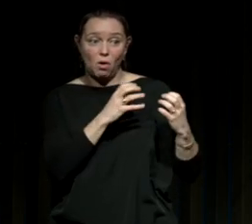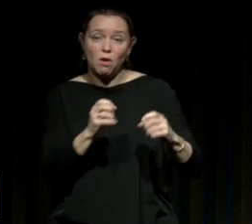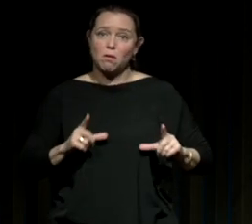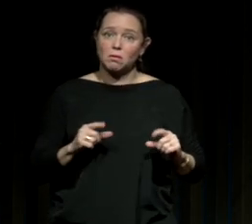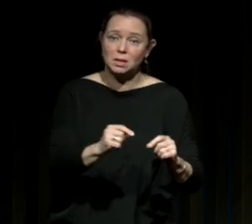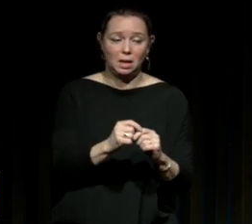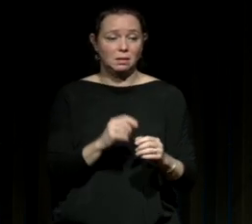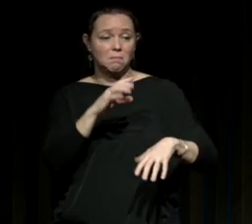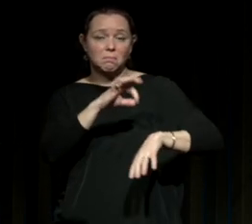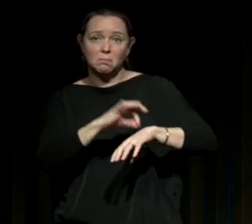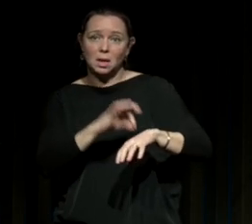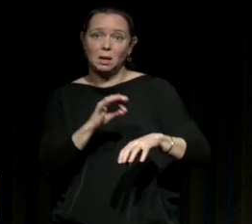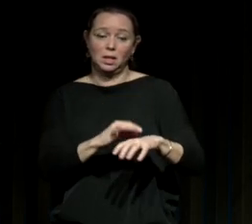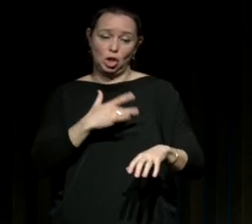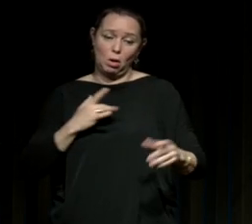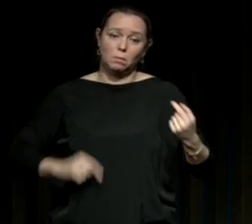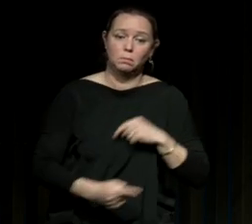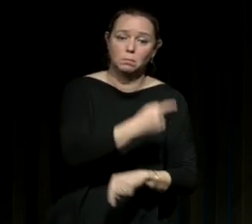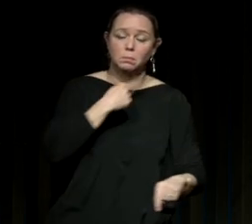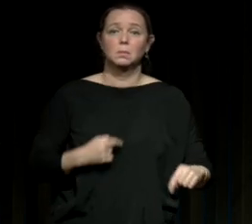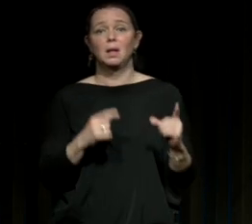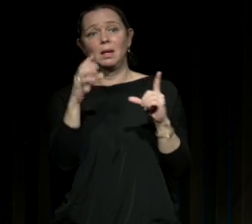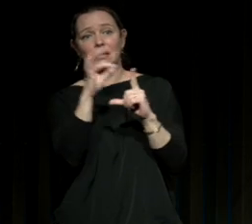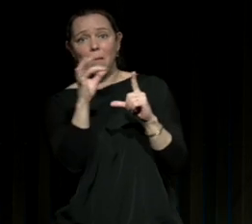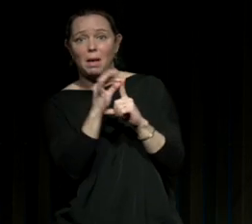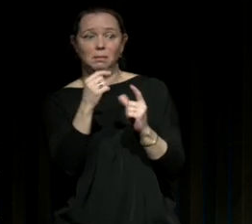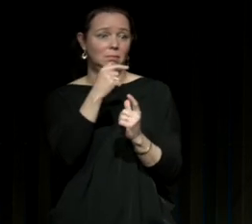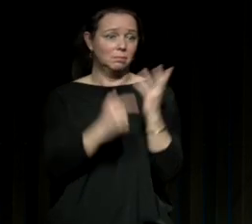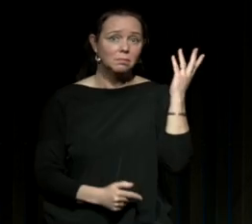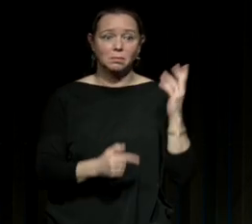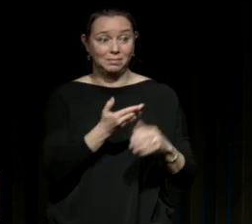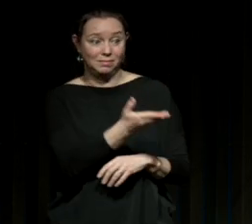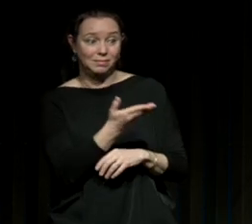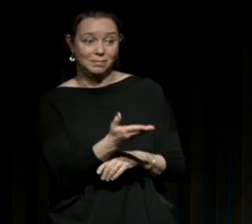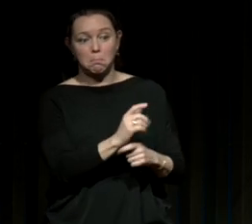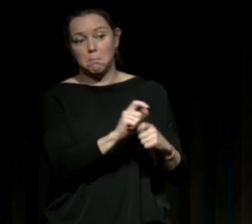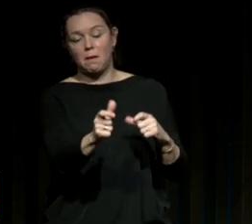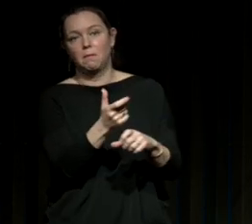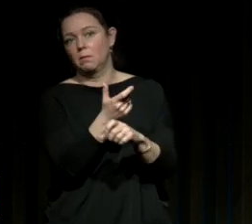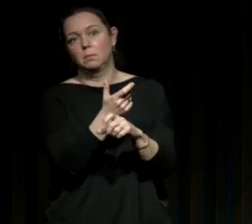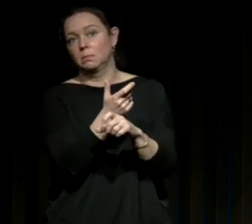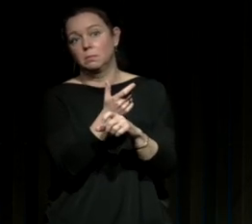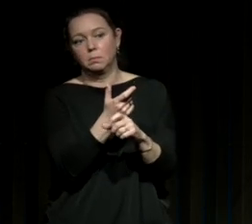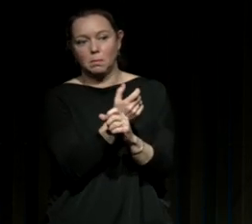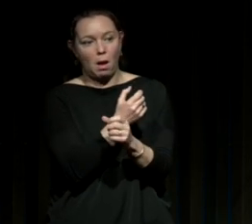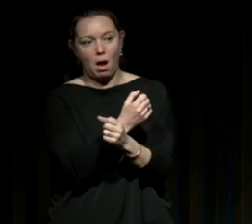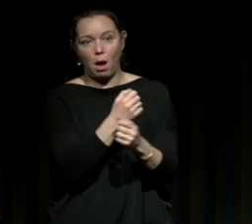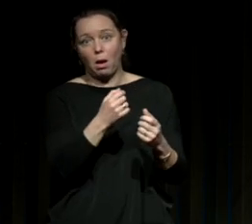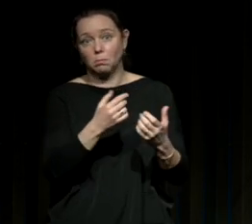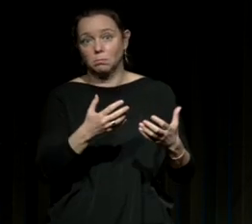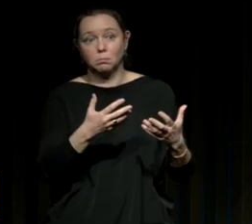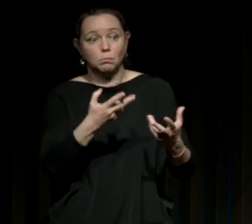diabète et bien sûr qu'ils participent aux risques d'excès de poids et un peu comme